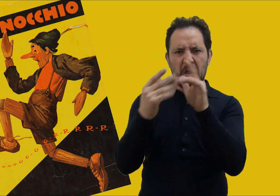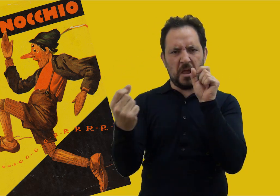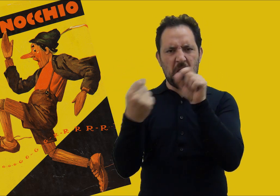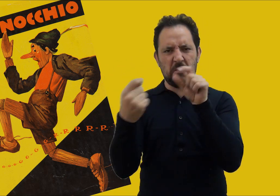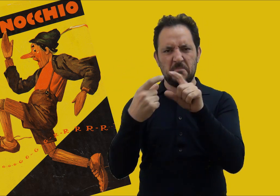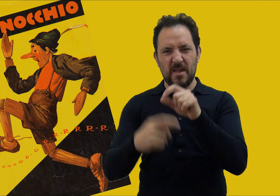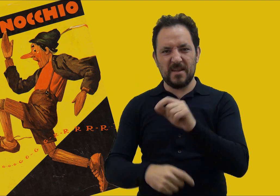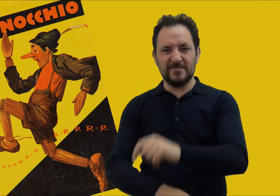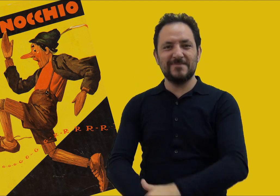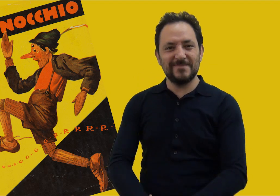scriva all'indirizzo mail: pinocchioinlis@gmail.com